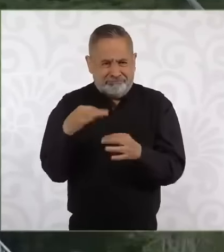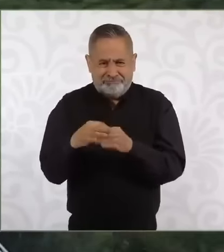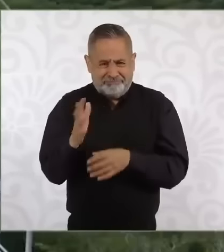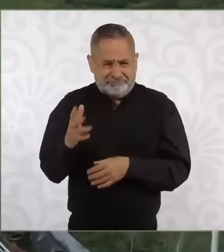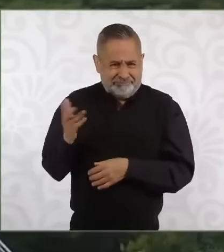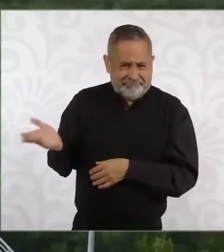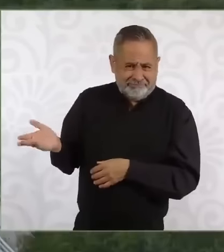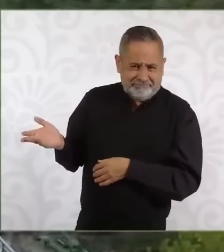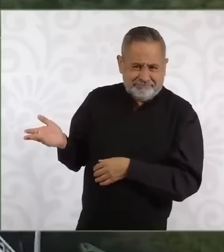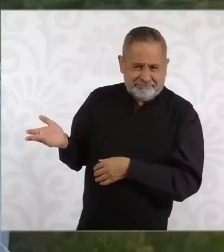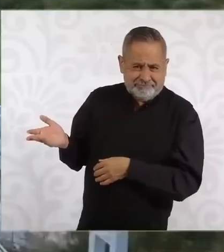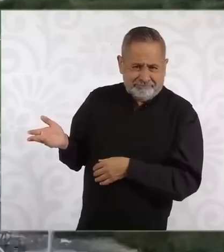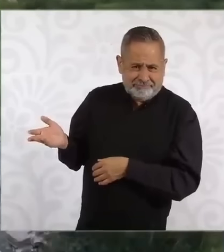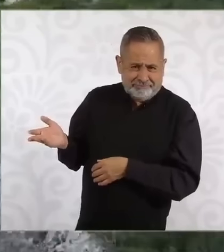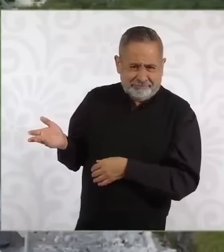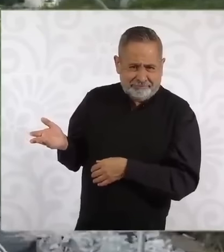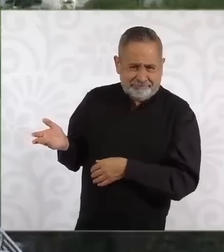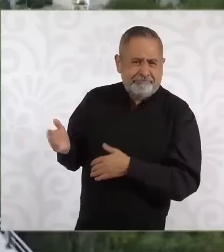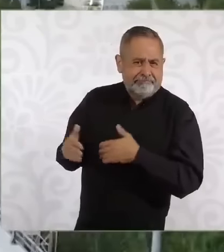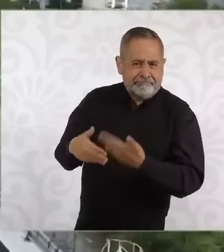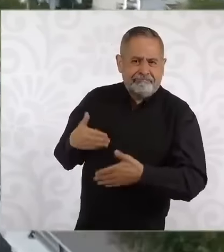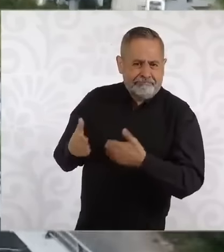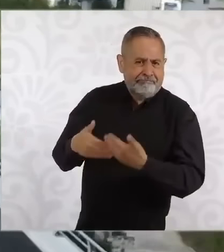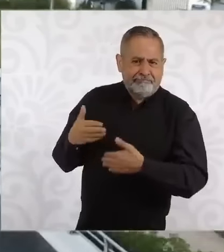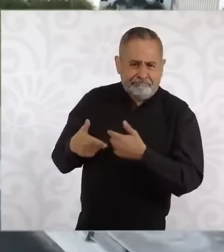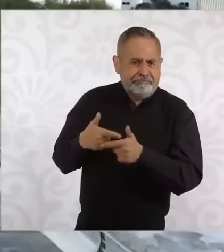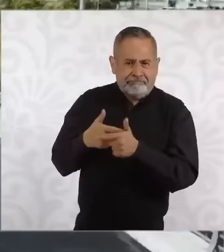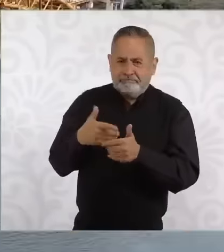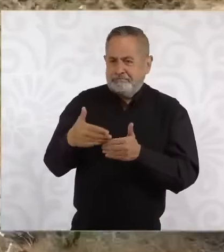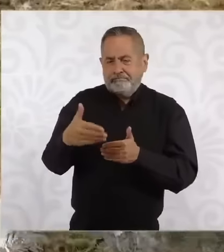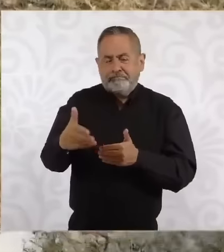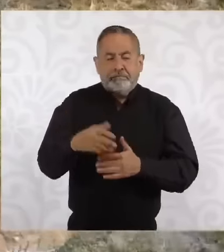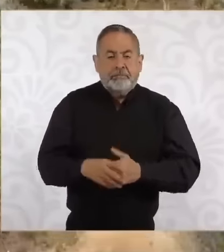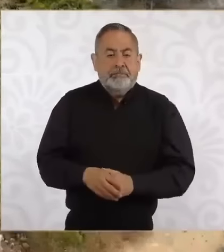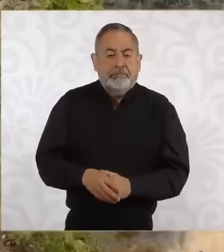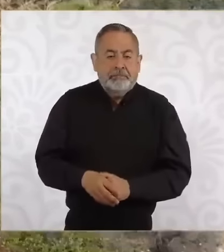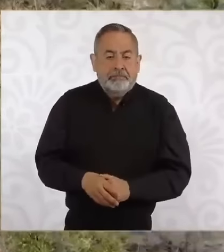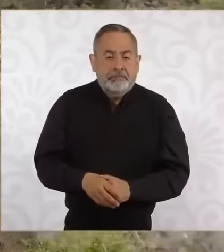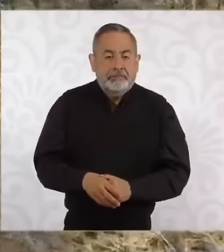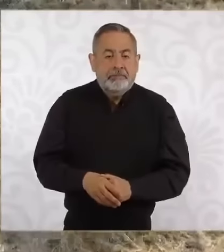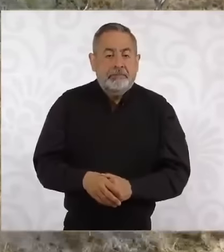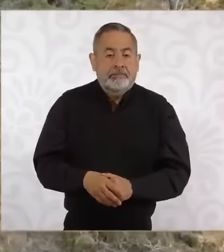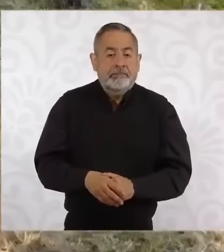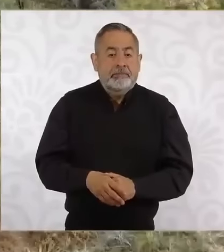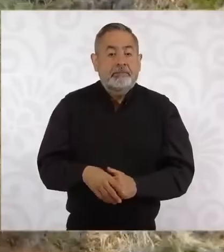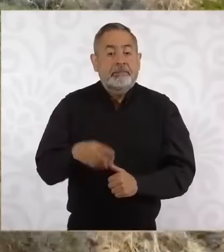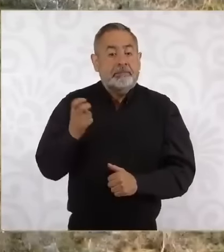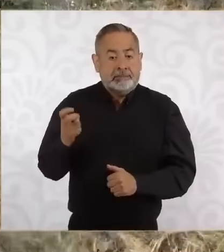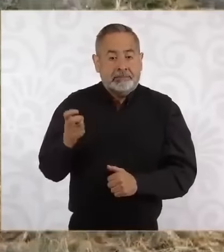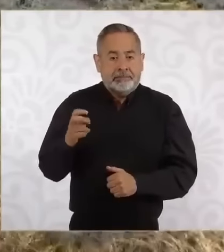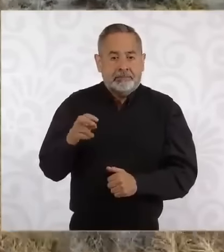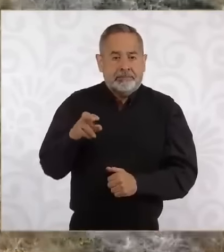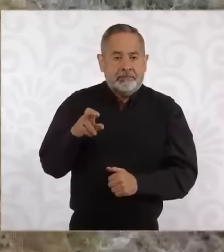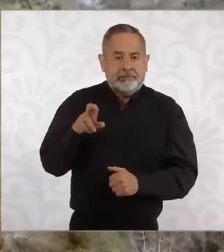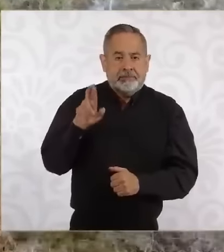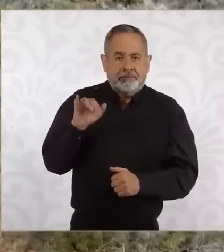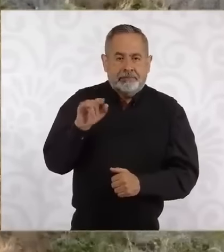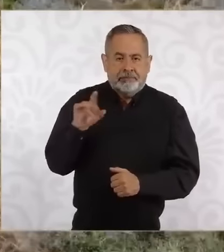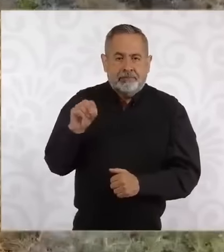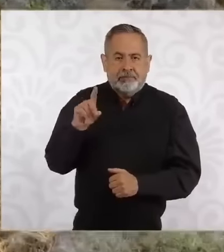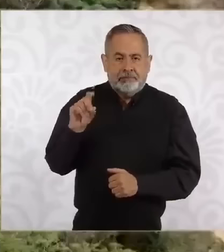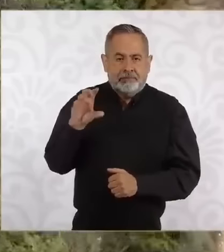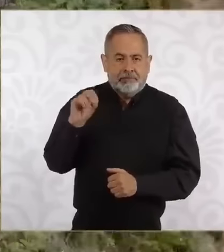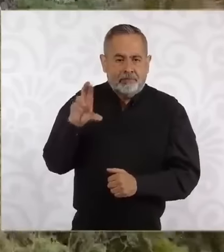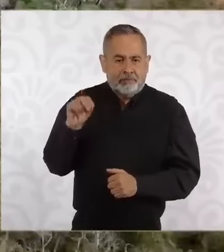pues este sigue avanzando. Eh, la siguiente es el rizo de oro, eh, que como les he descrito,